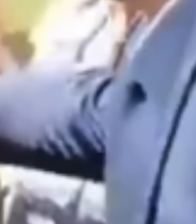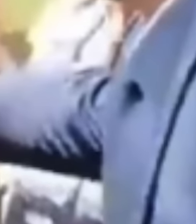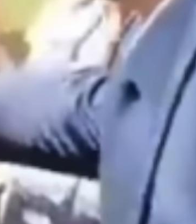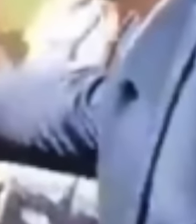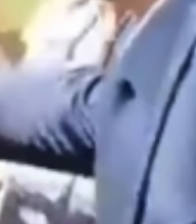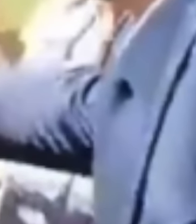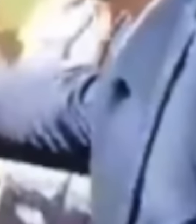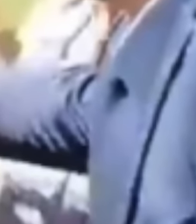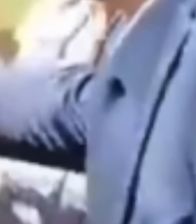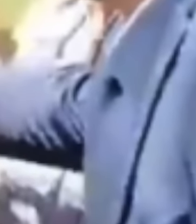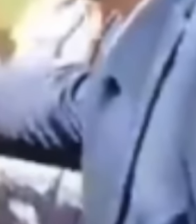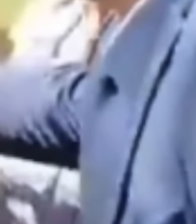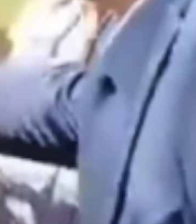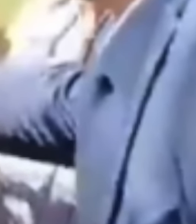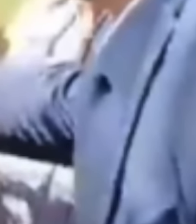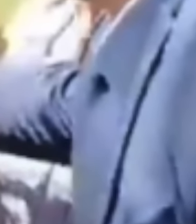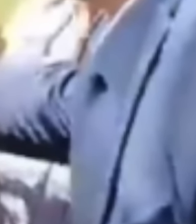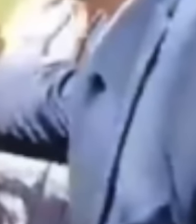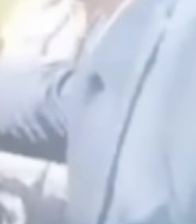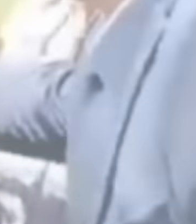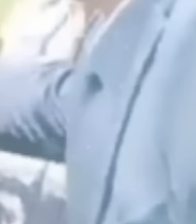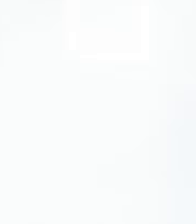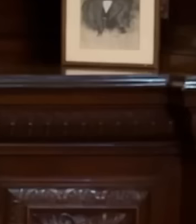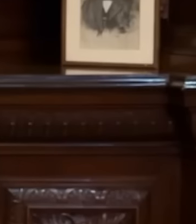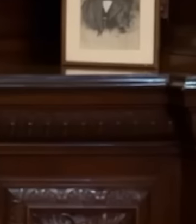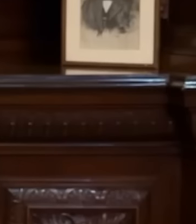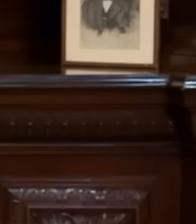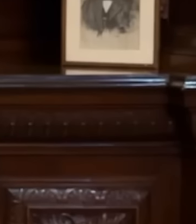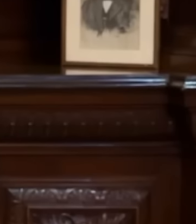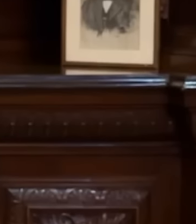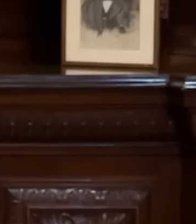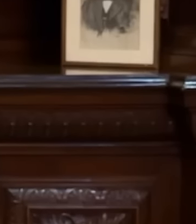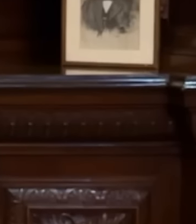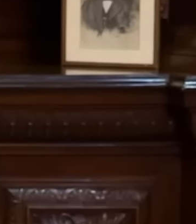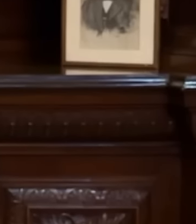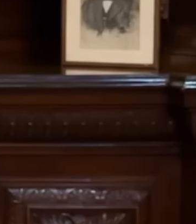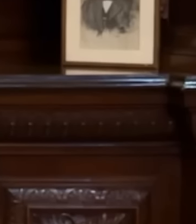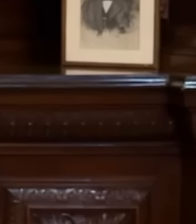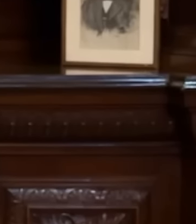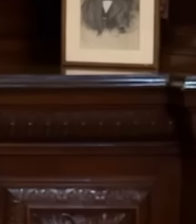en nuestro país. Lo he vivido antes cuando no era presidenta. Es un delito en la Ciudad